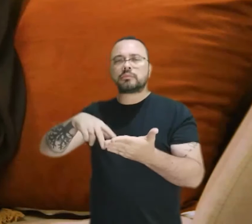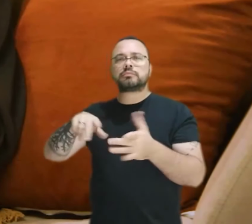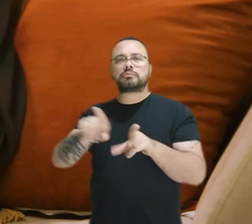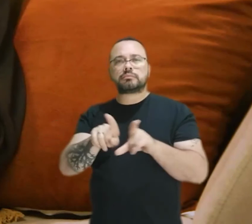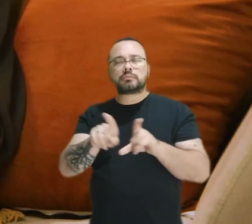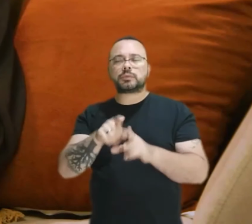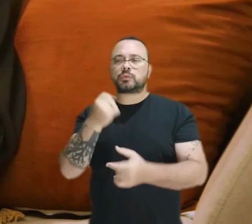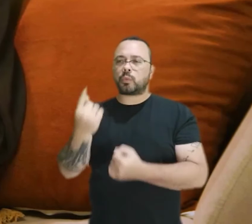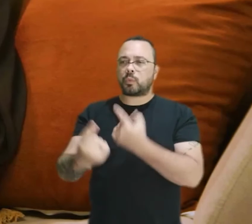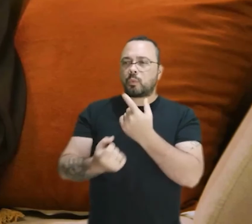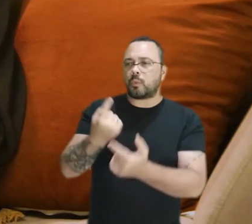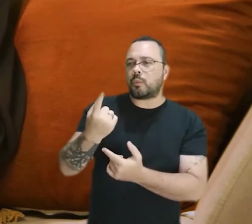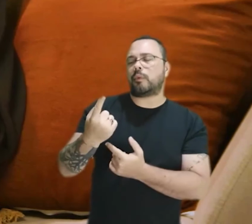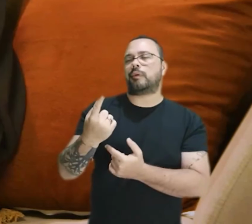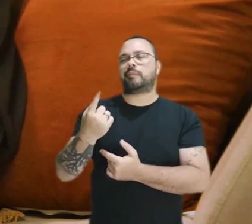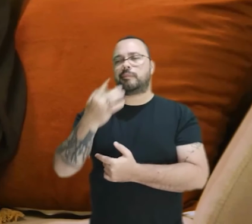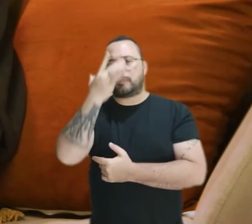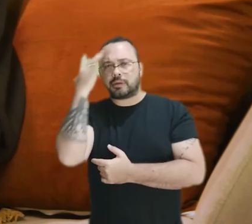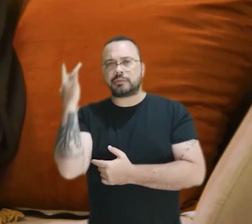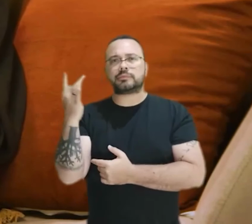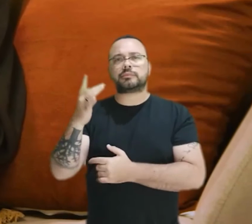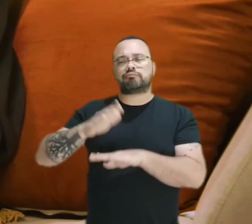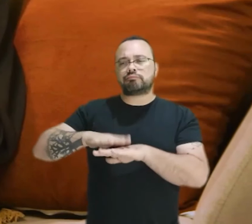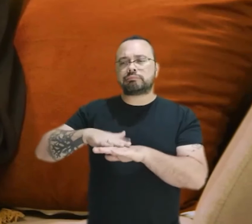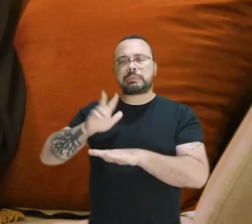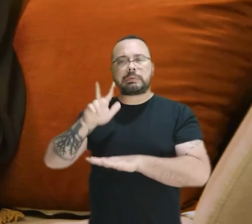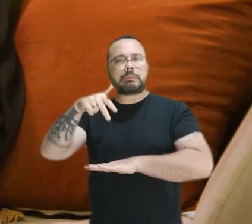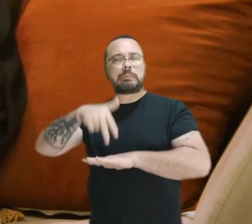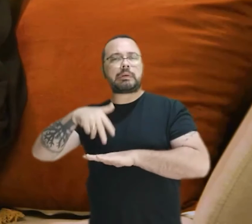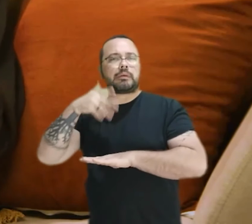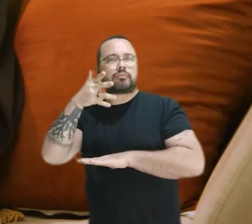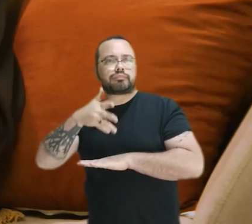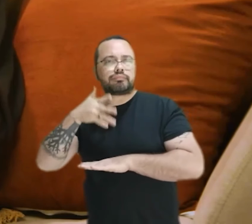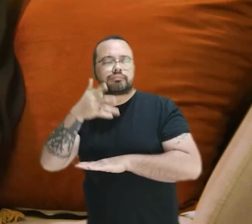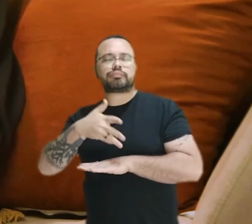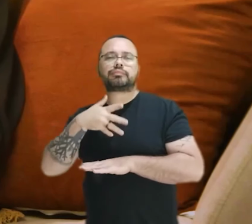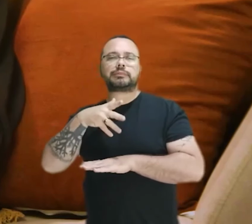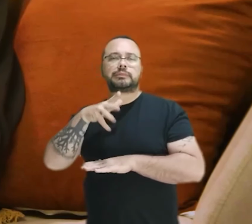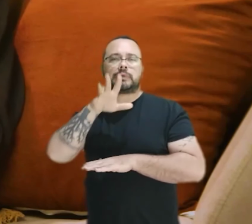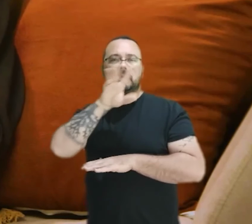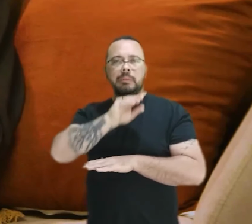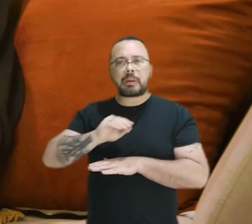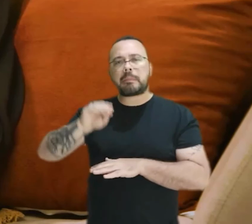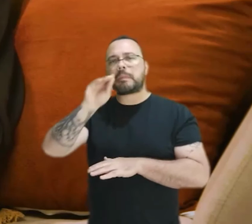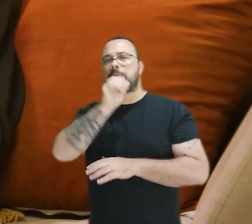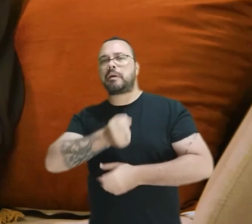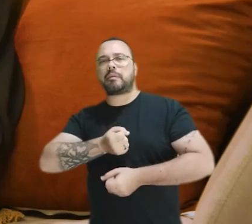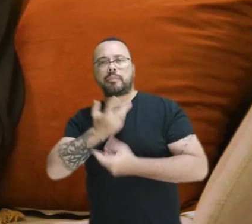alguns poetas, e principalmente, algumas poetas mulheres, que sabem ler muito bem, é...